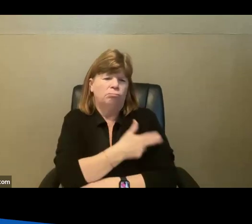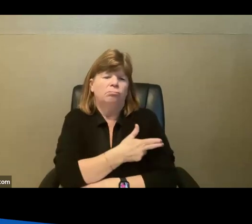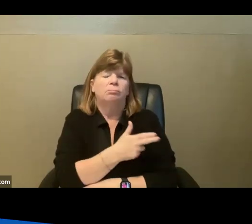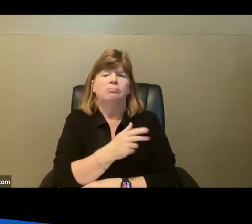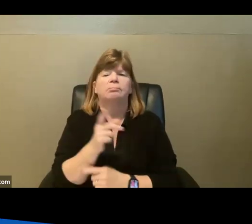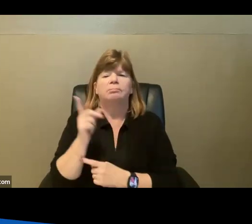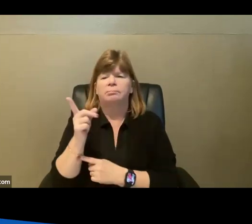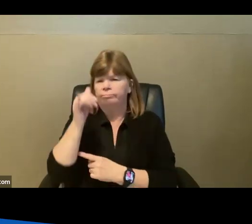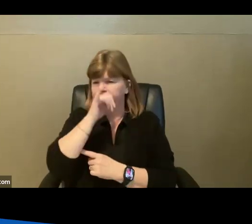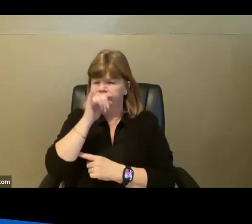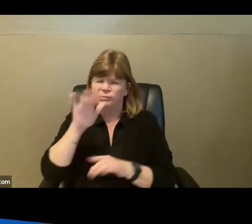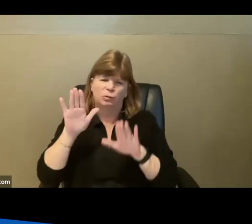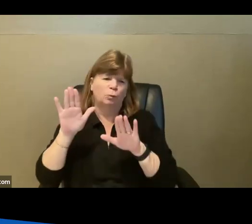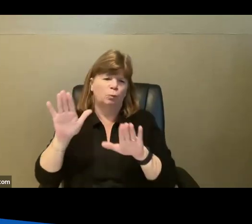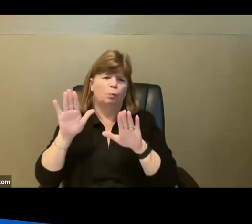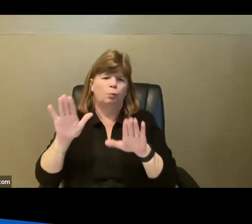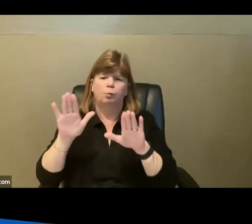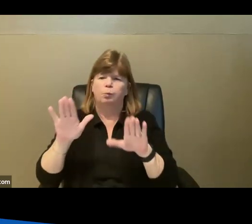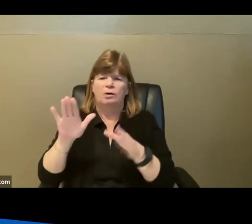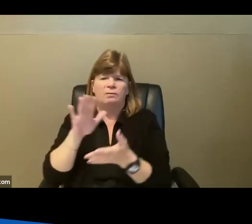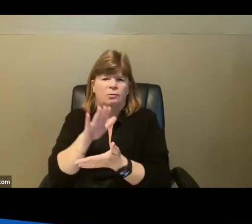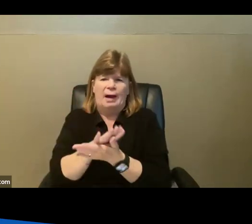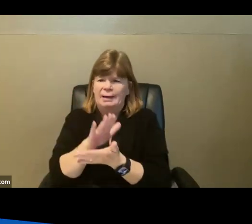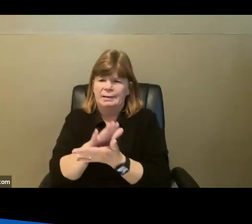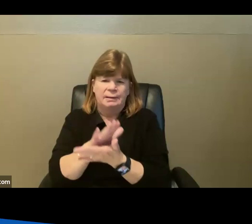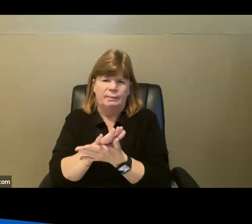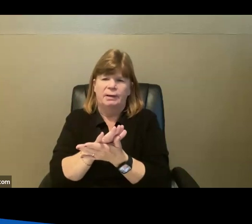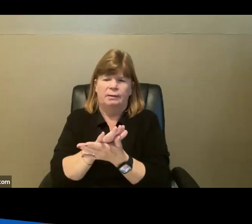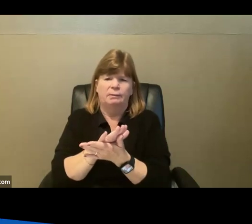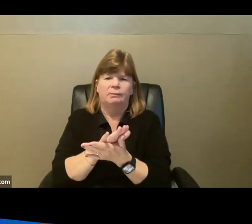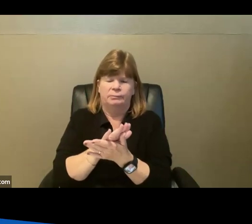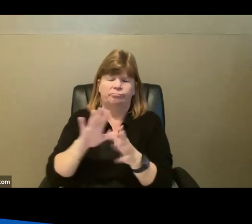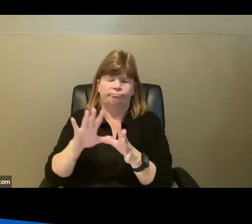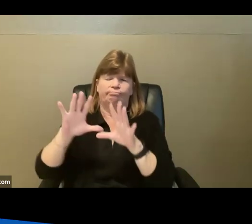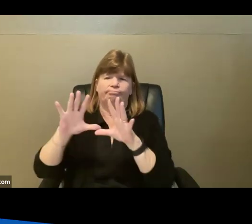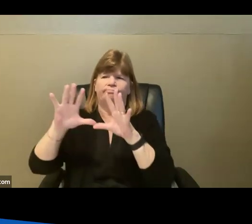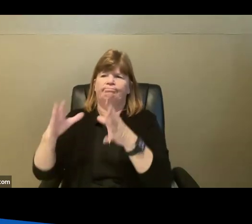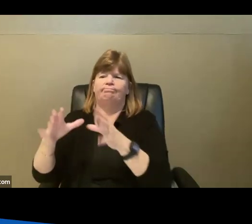pediátrico excelente, con orientación académica en cada estado.